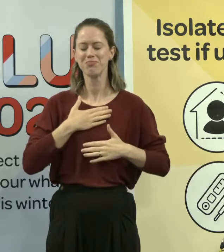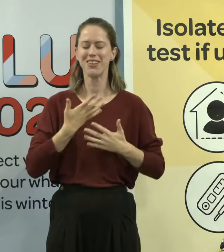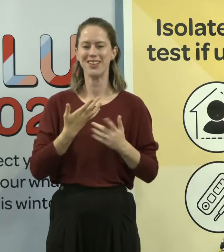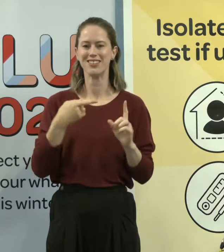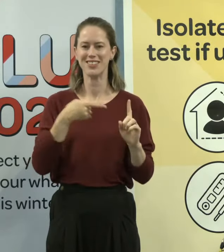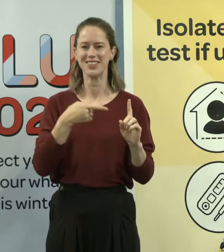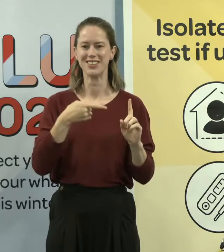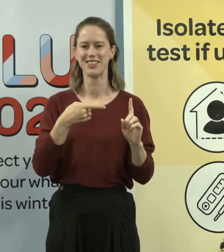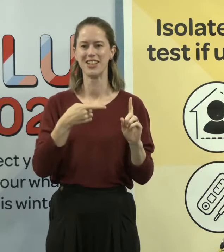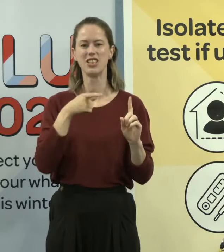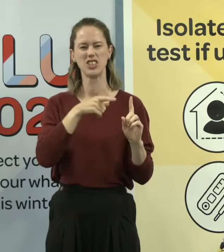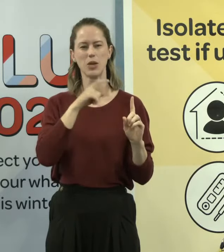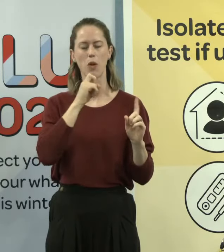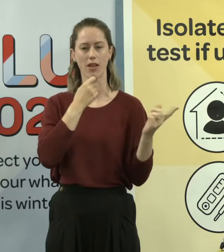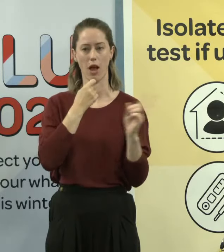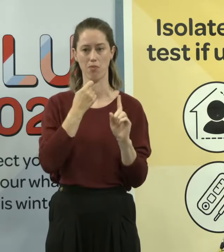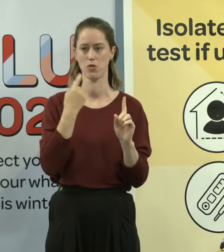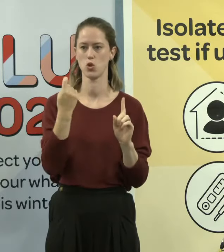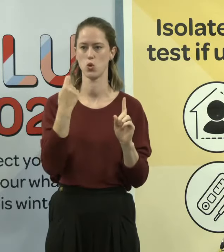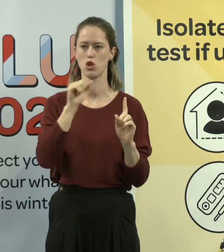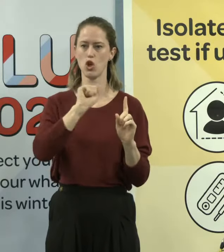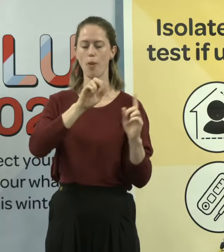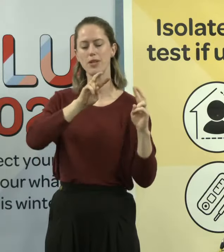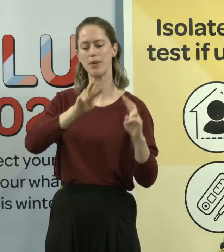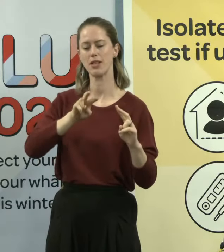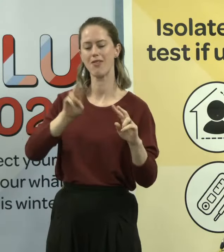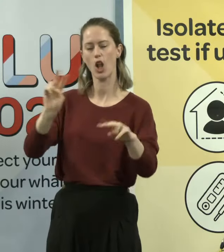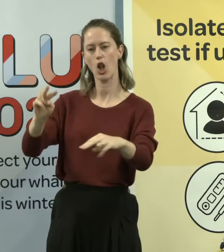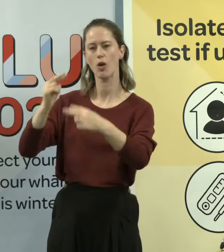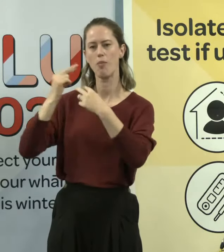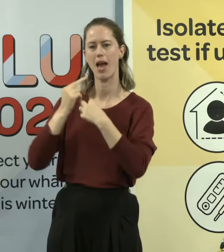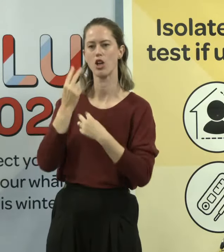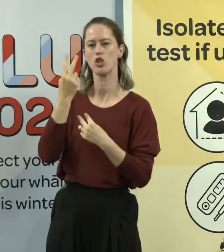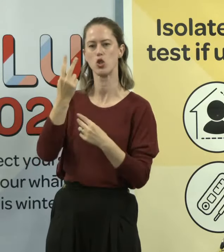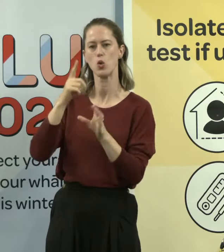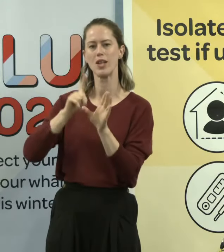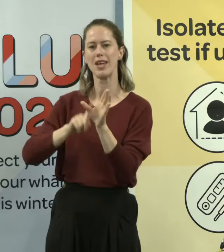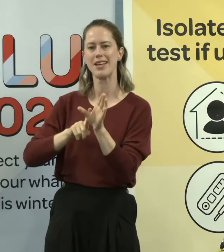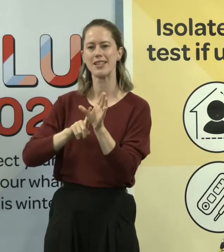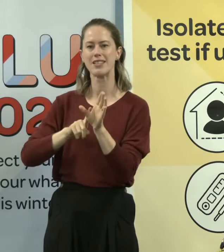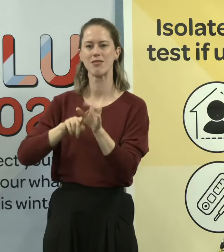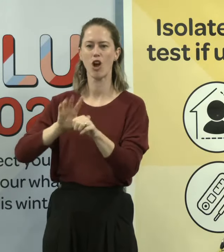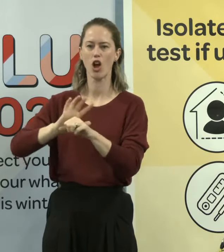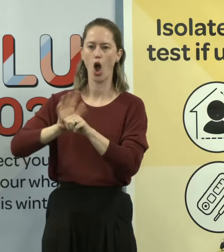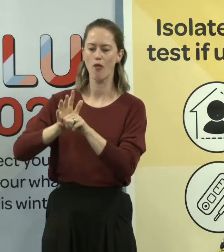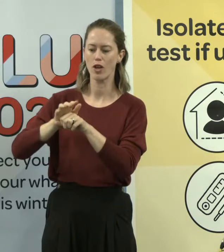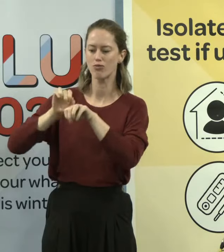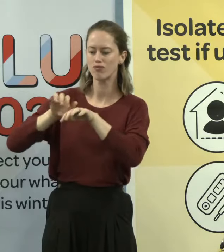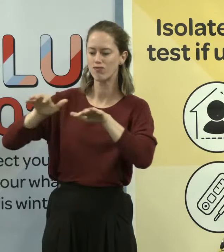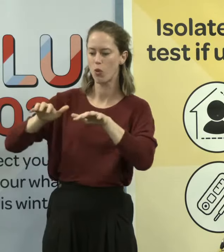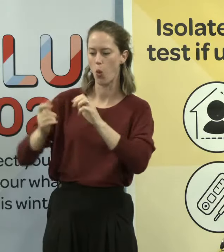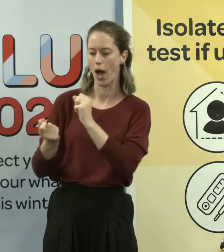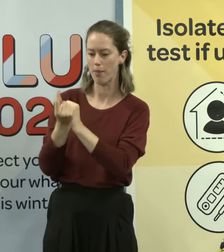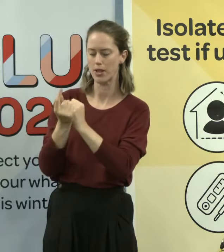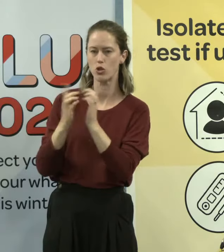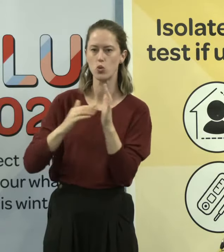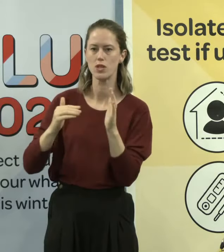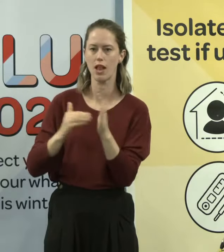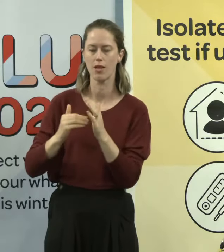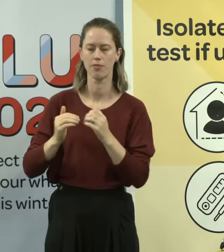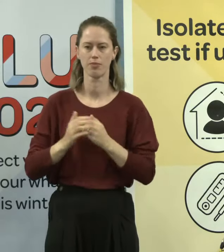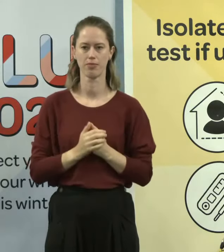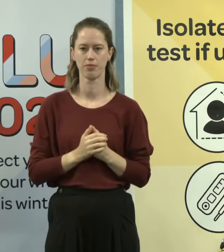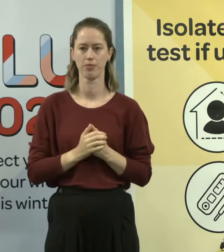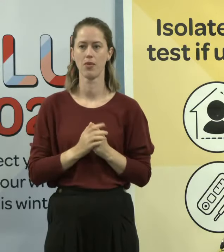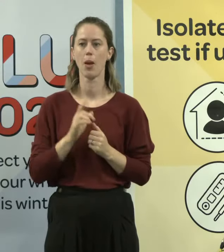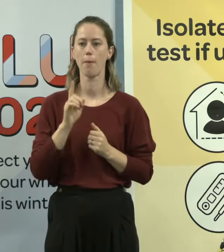Caroline McElnea. -- McElnay, a